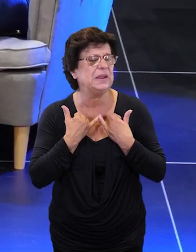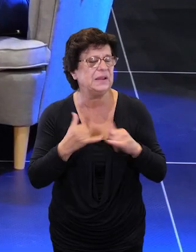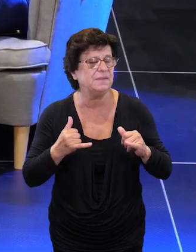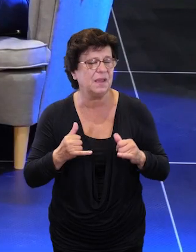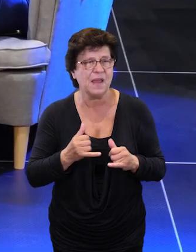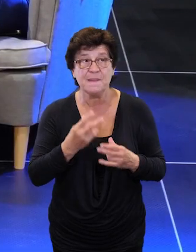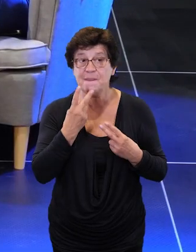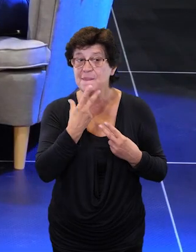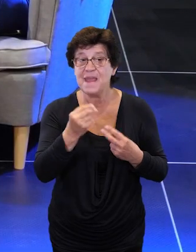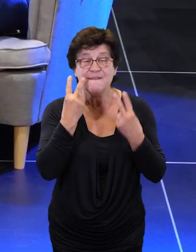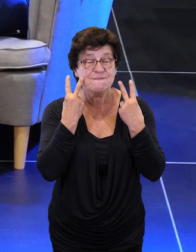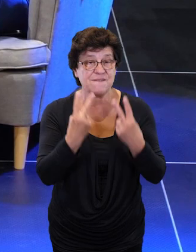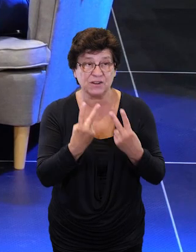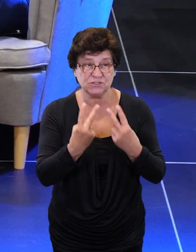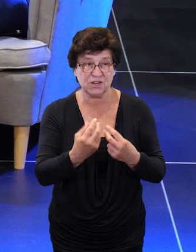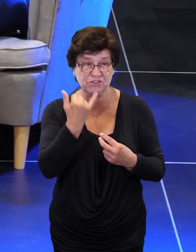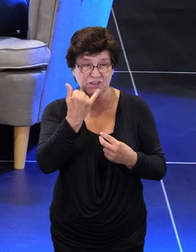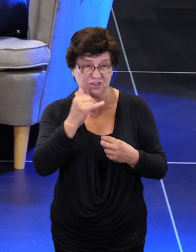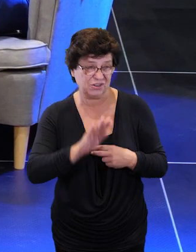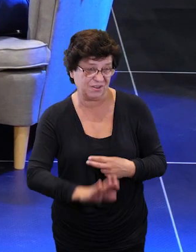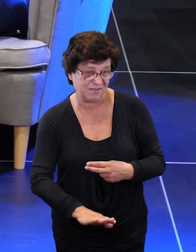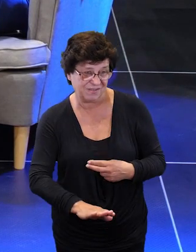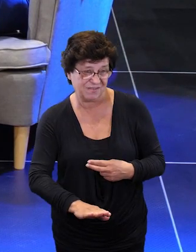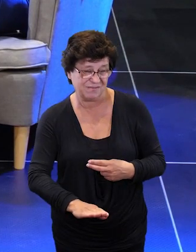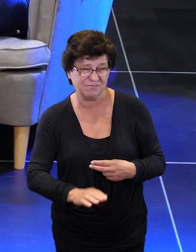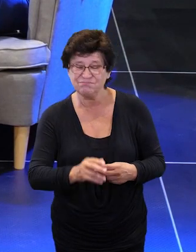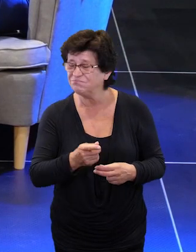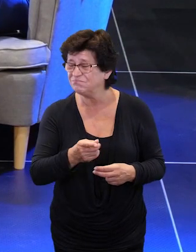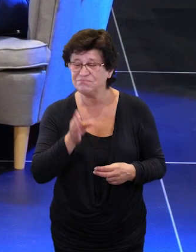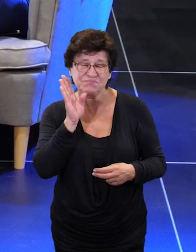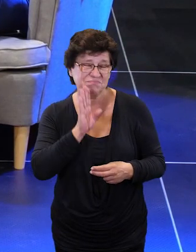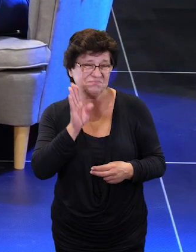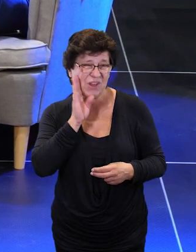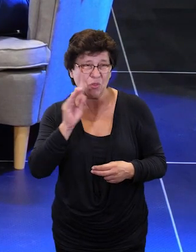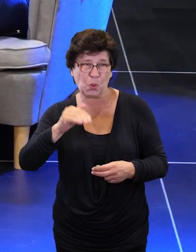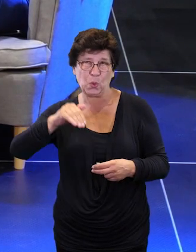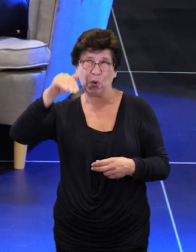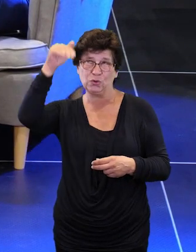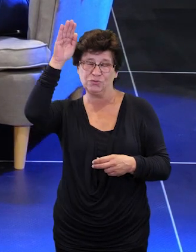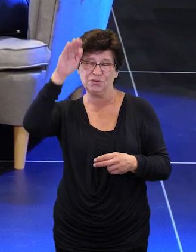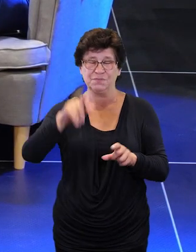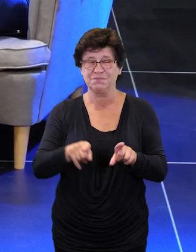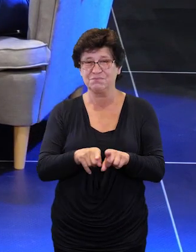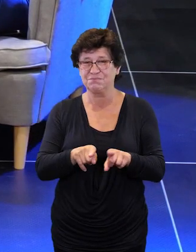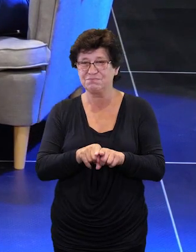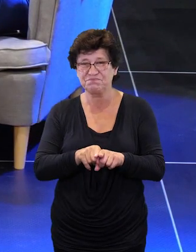Bo tak samo zachowują się często dzieci i tak samo zachowują się dorośli, i tak samo zachowują się nastolatkowie.